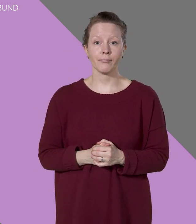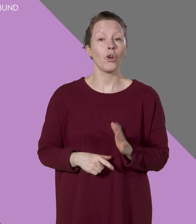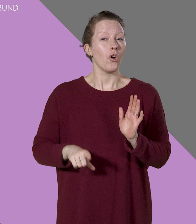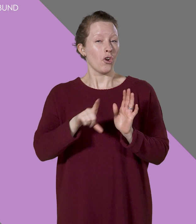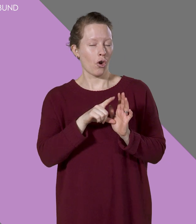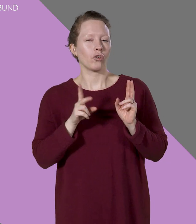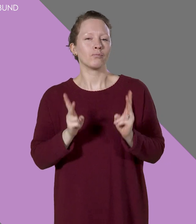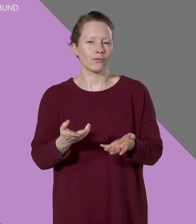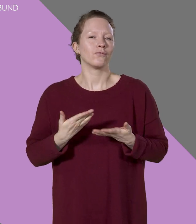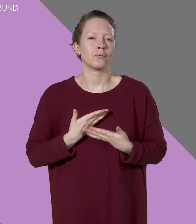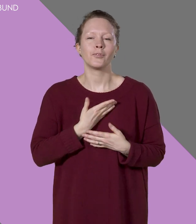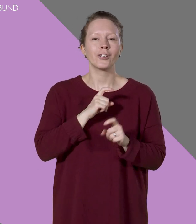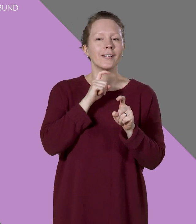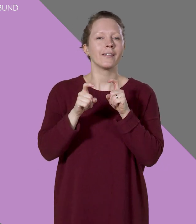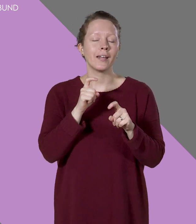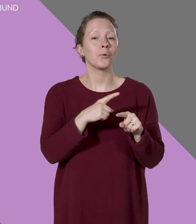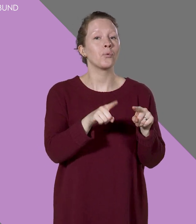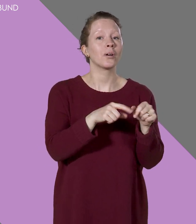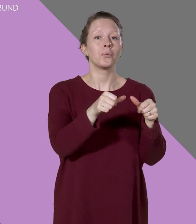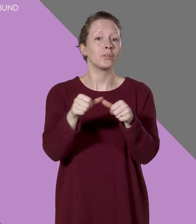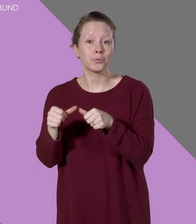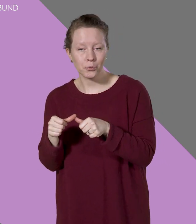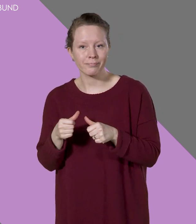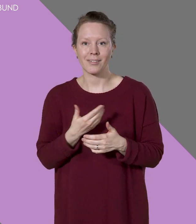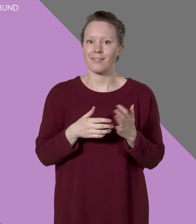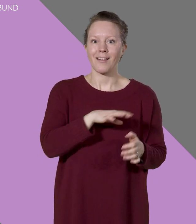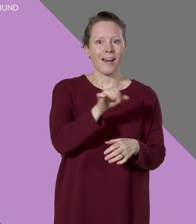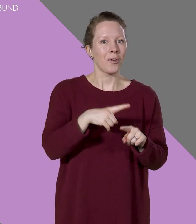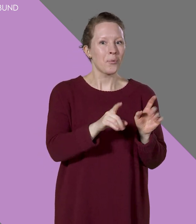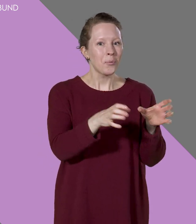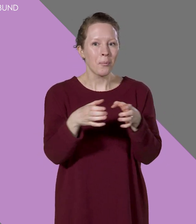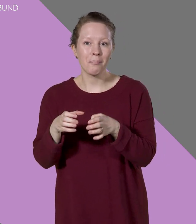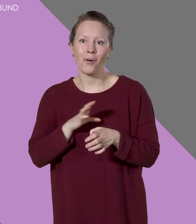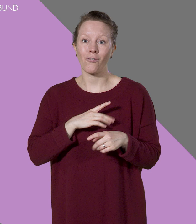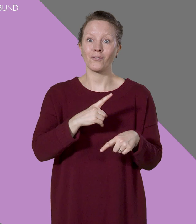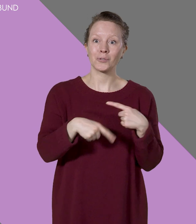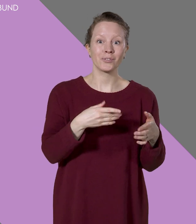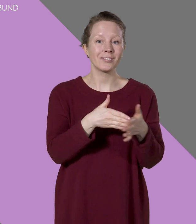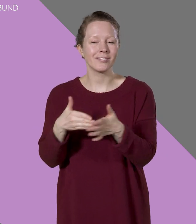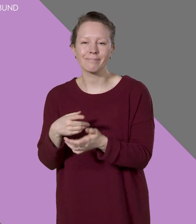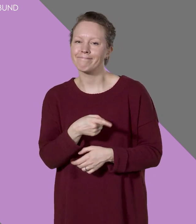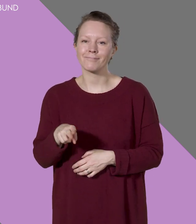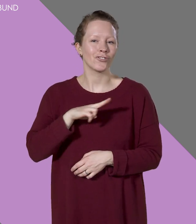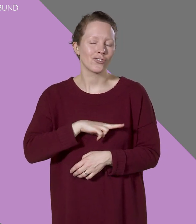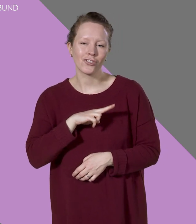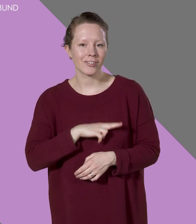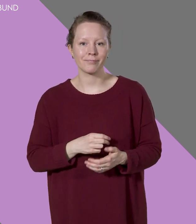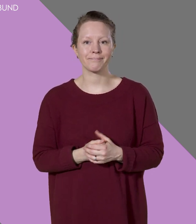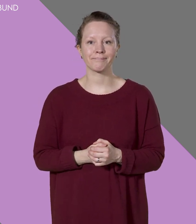Lagen har också kritiserats kraftigt bland annat av olika organisationer, - och alla grupper av funktionshindrade har inte varit nöjda med den.